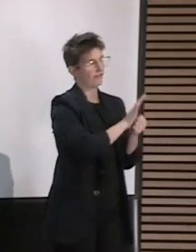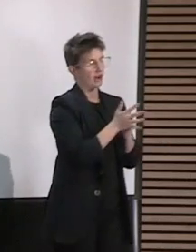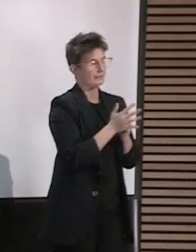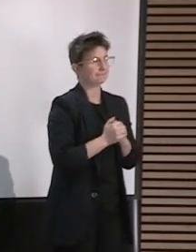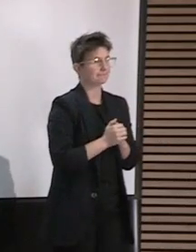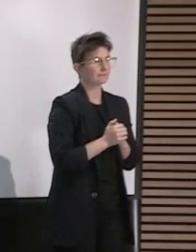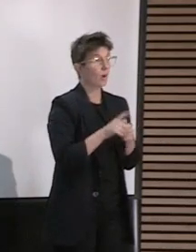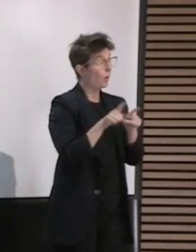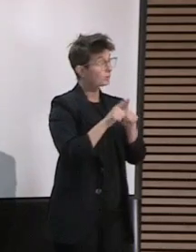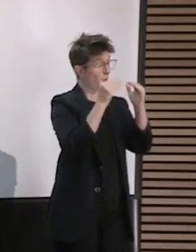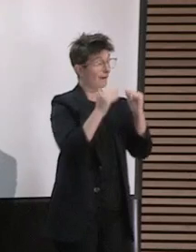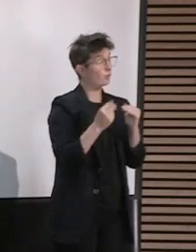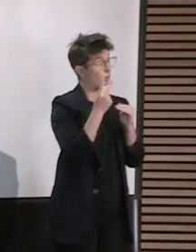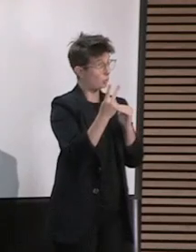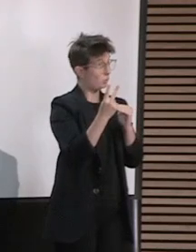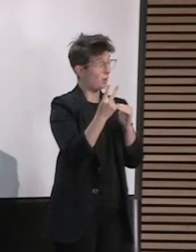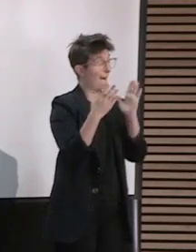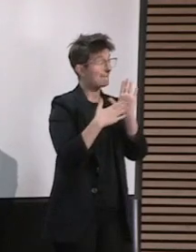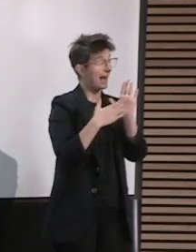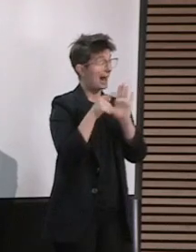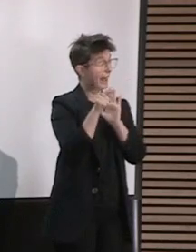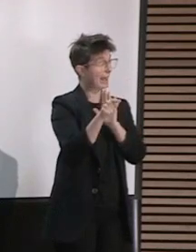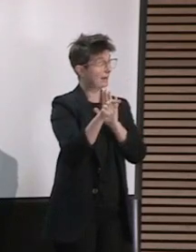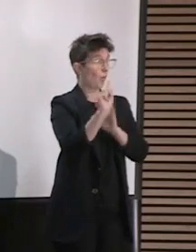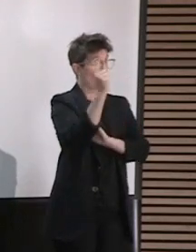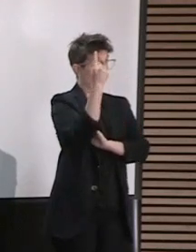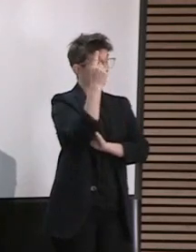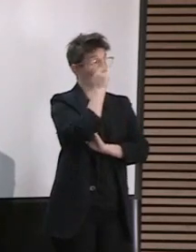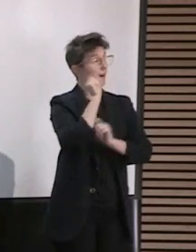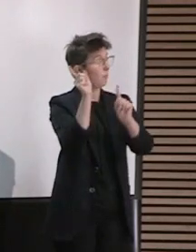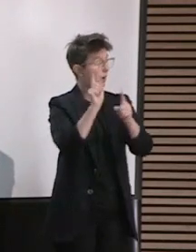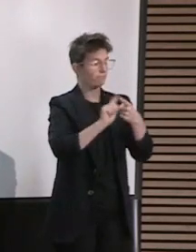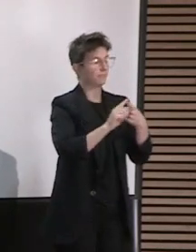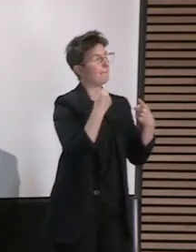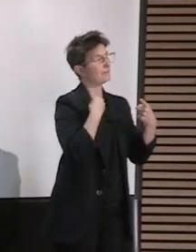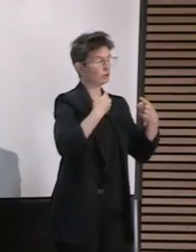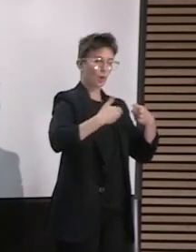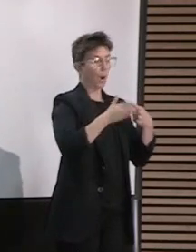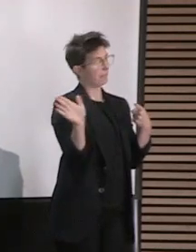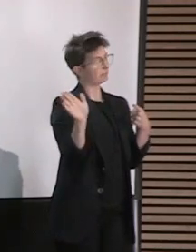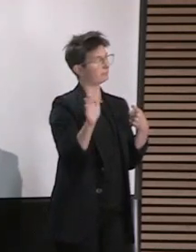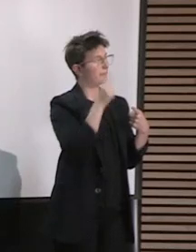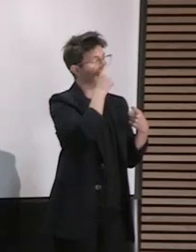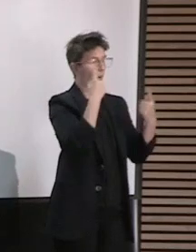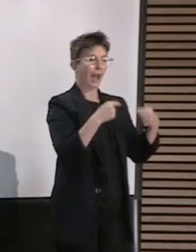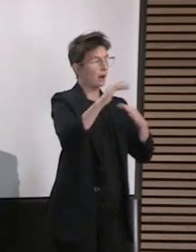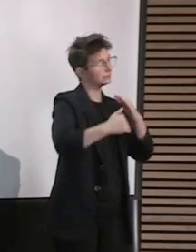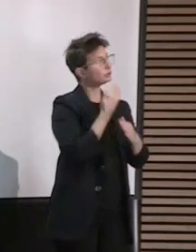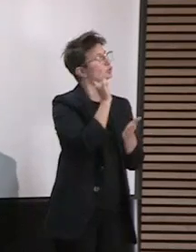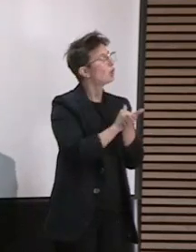Akarana ki te whaiwhakaaro me te tini o te iwi kei te whakahoahoa ratau. Ko te mea